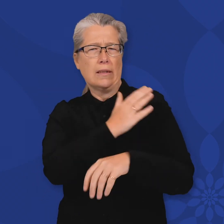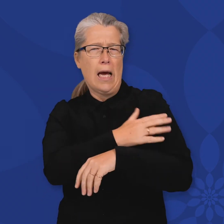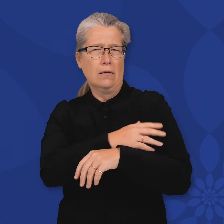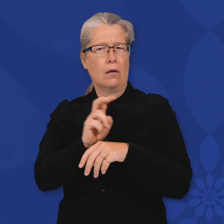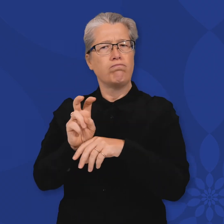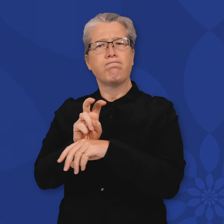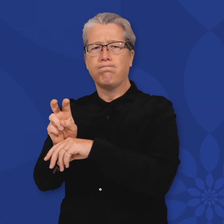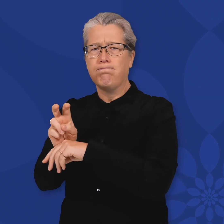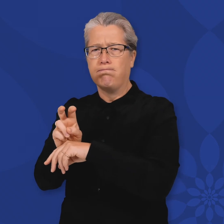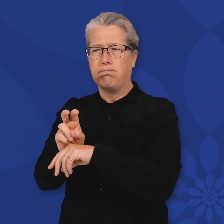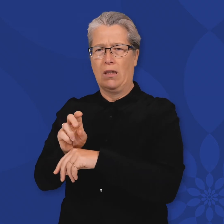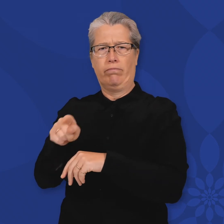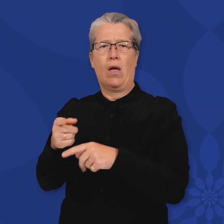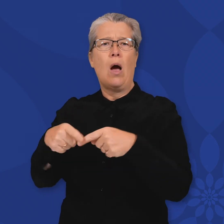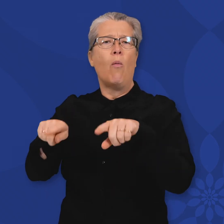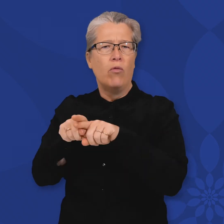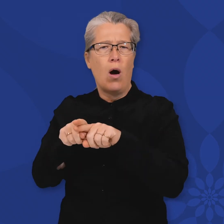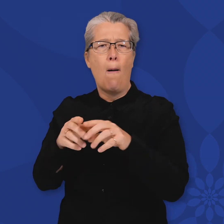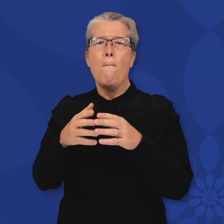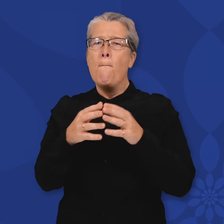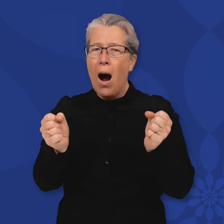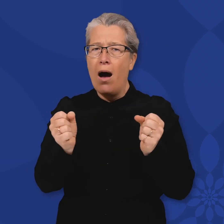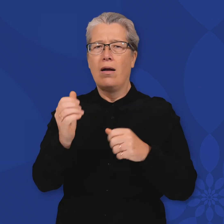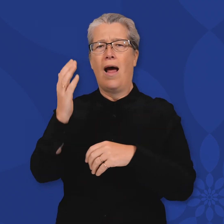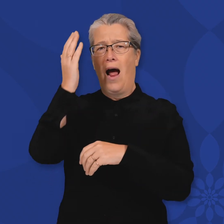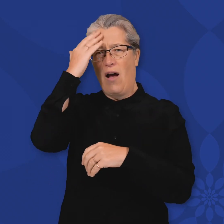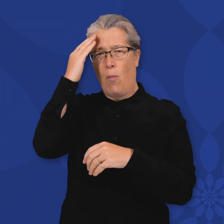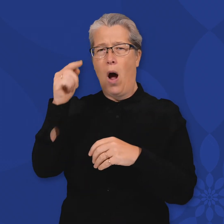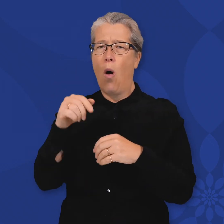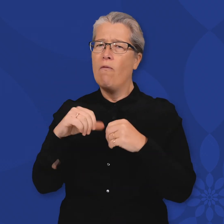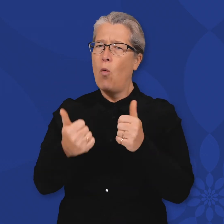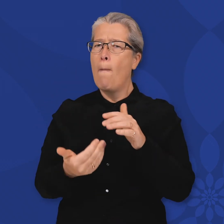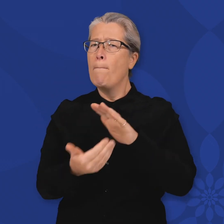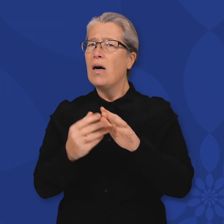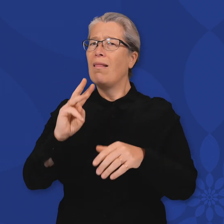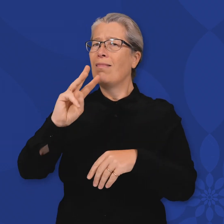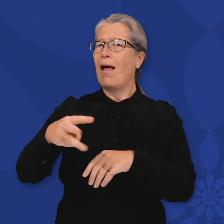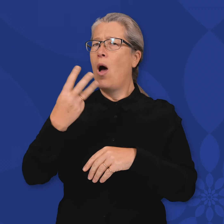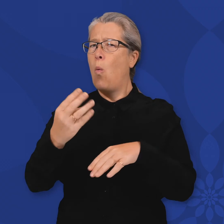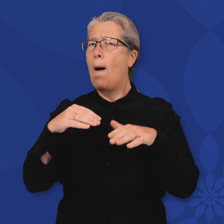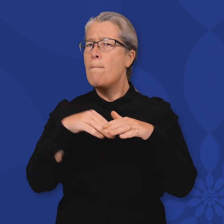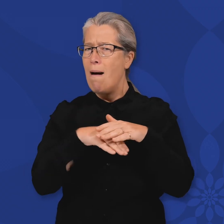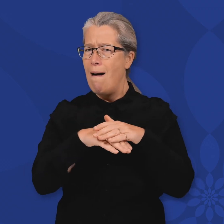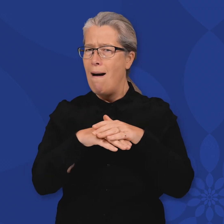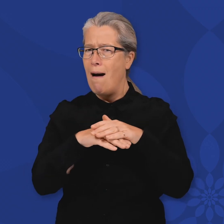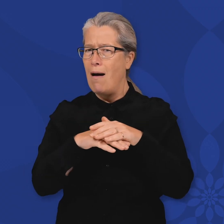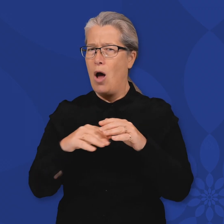tillsynen över social- och hälsovårds- tjänster, men högst tre år från det att -